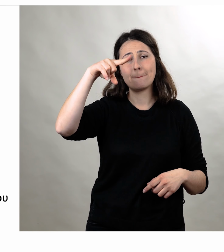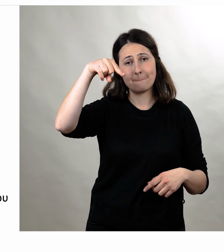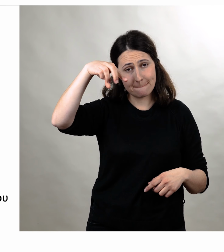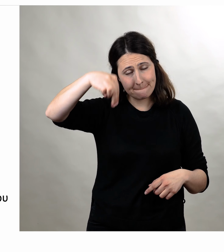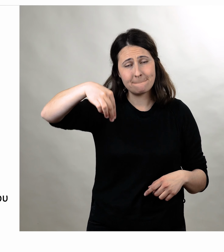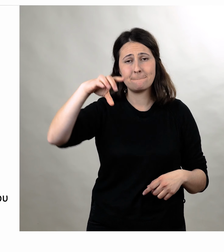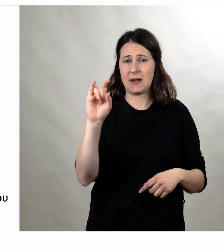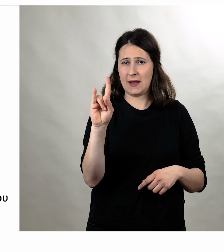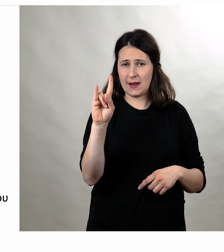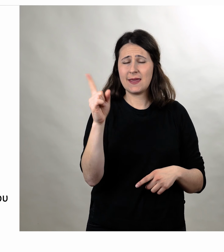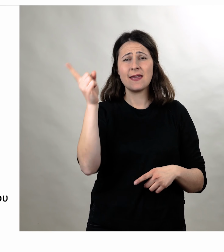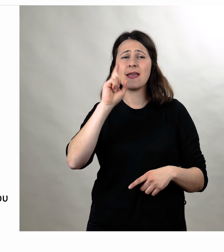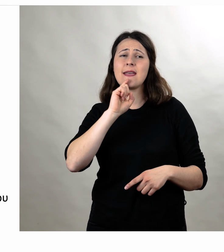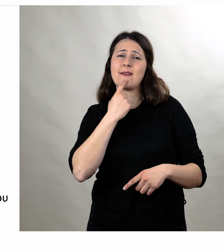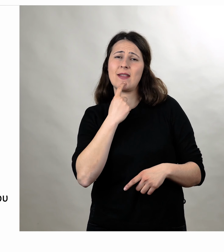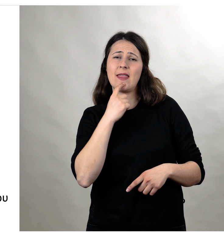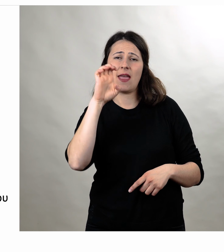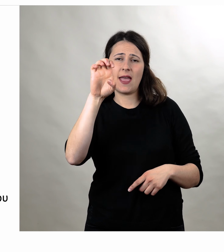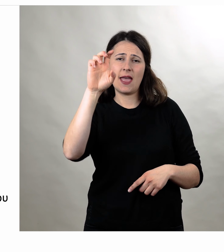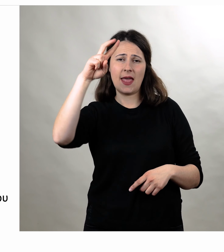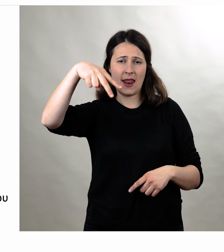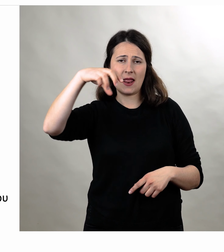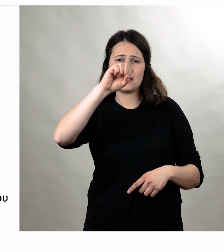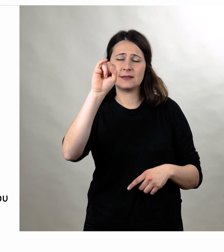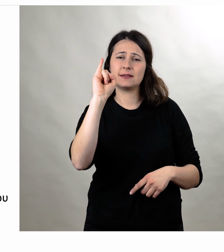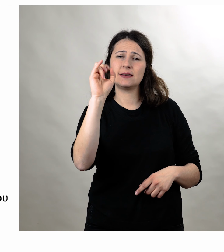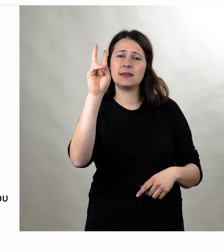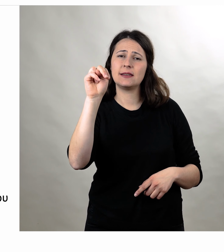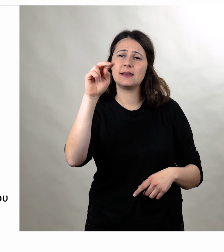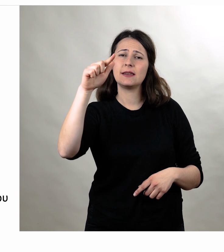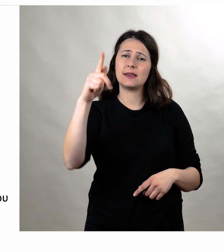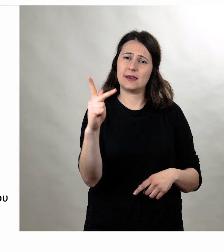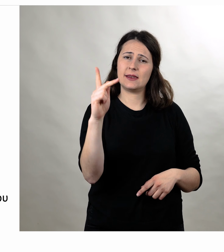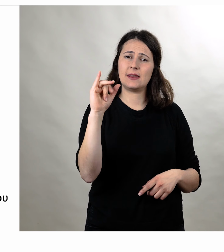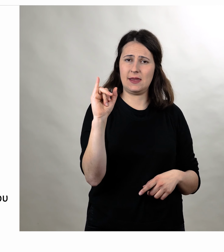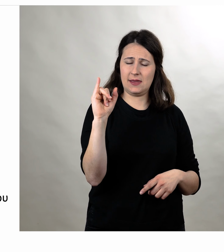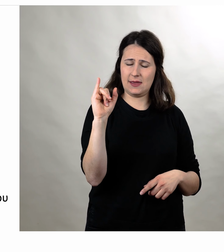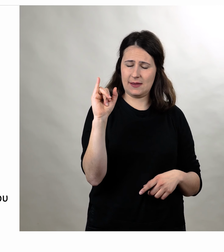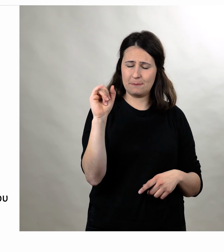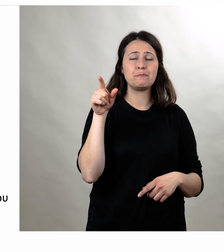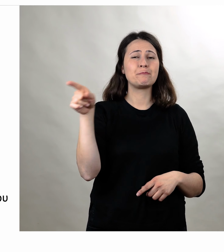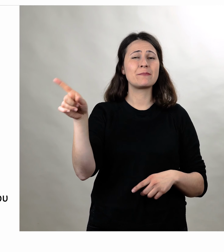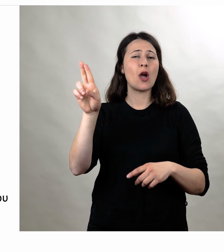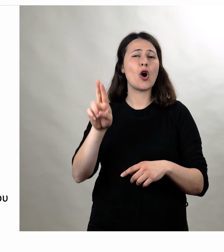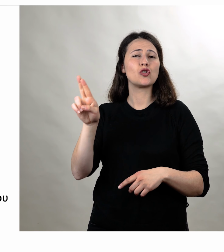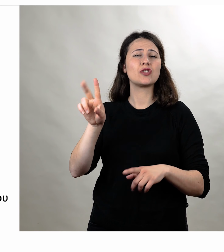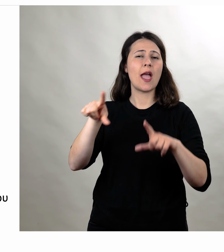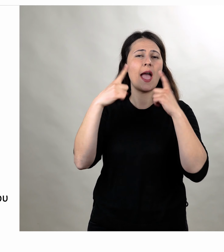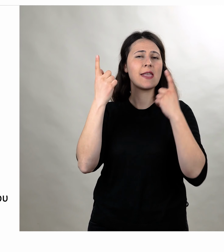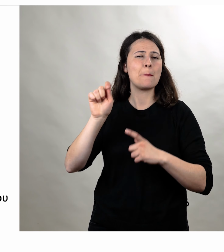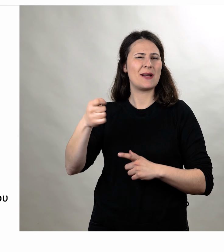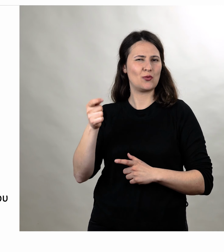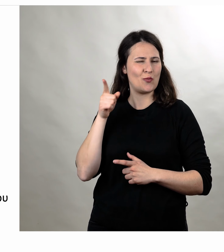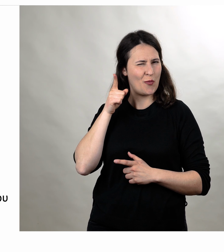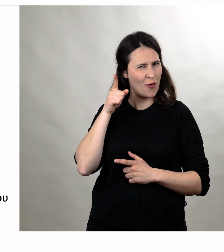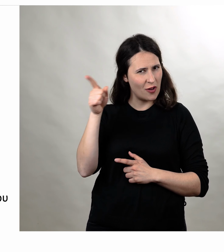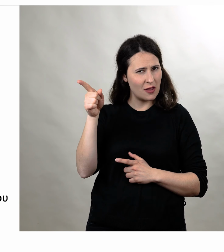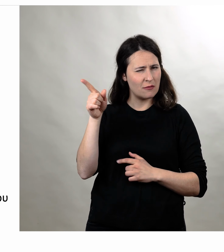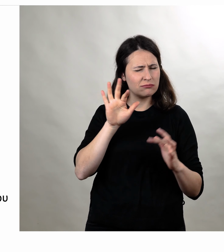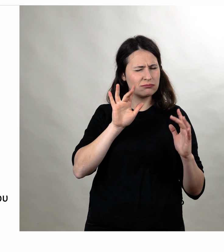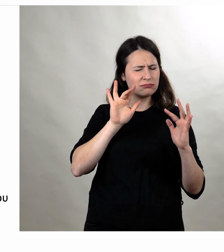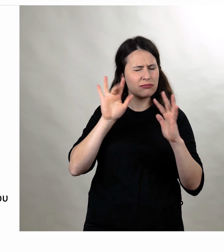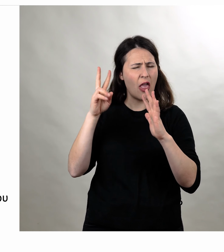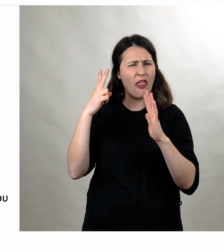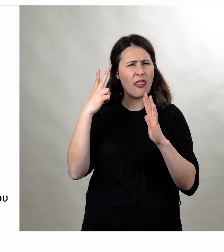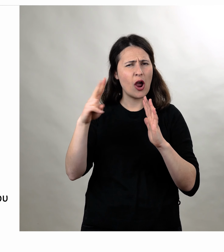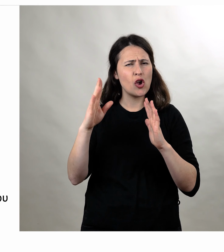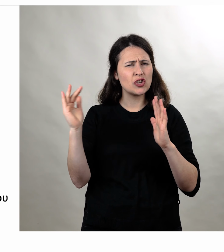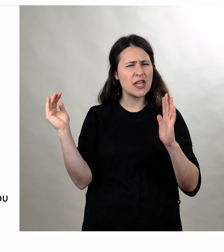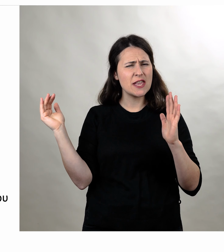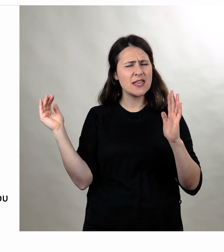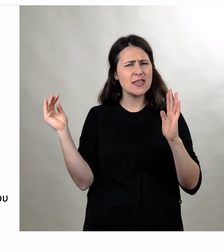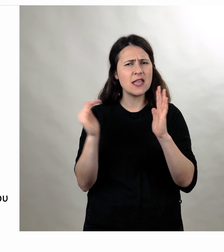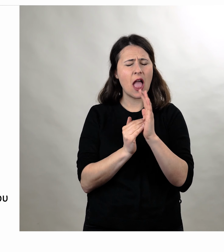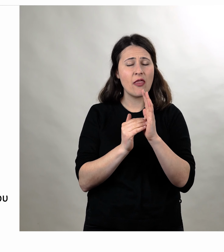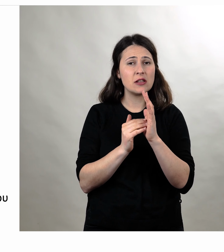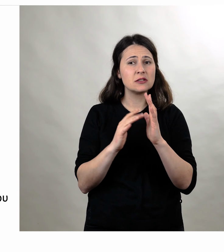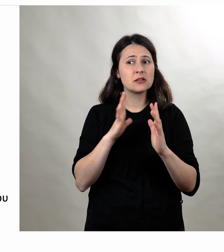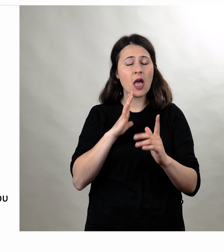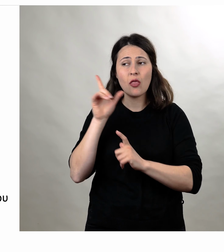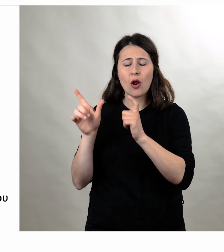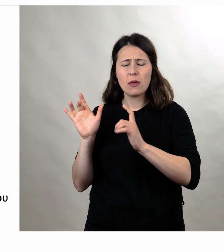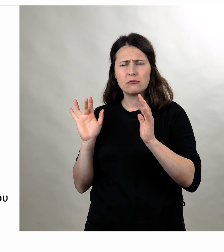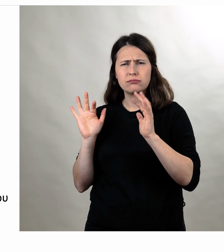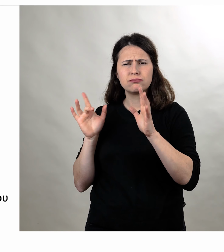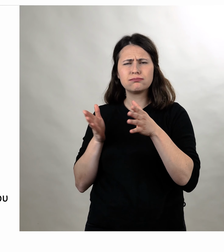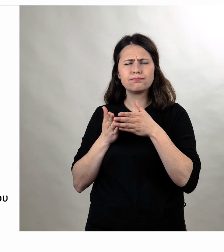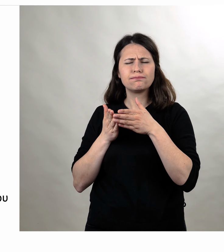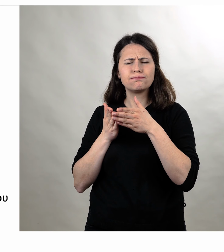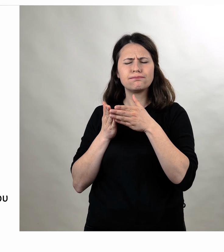Το λιμάνι της Αγίας Πετρούπολης, δέχθηκε περισσότερους από 400 χιλιάδες επιβάτες κατά τη διάρκεια του 2009.